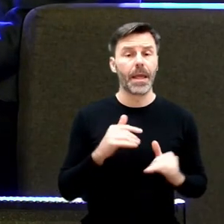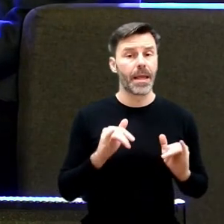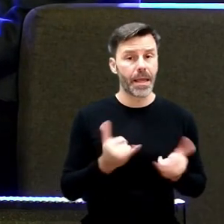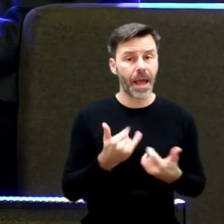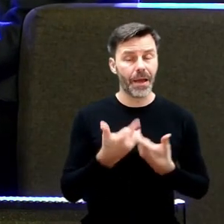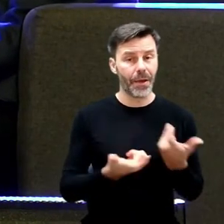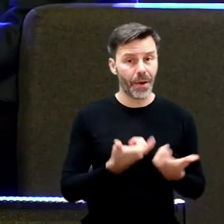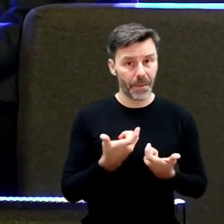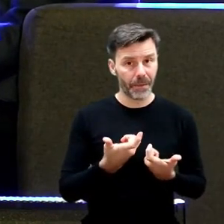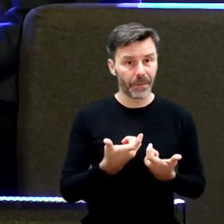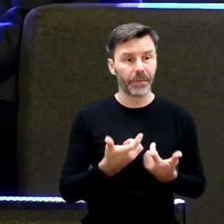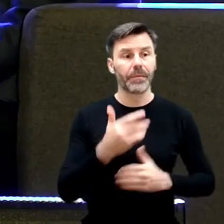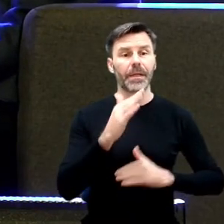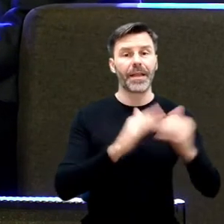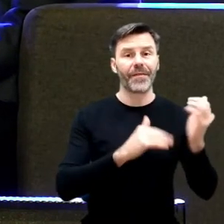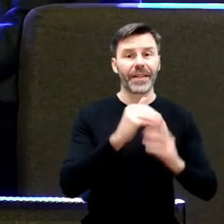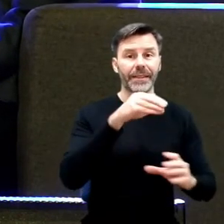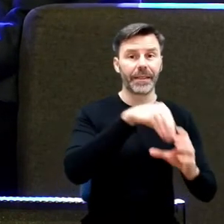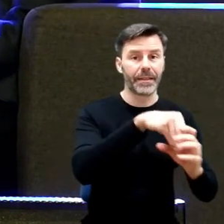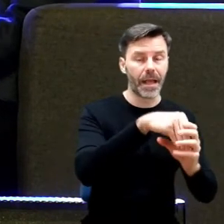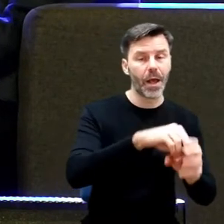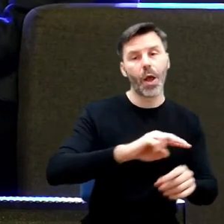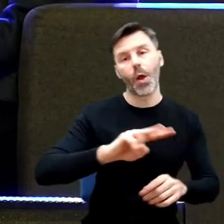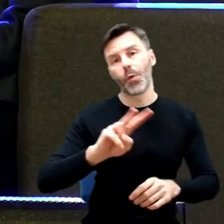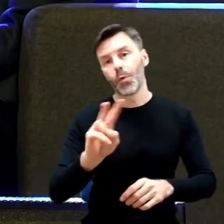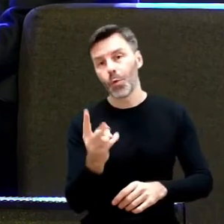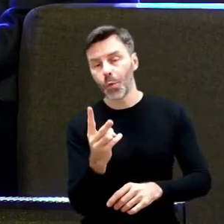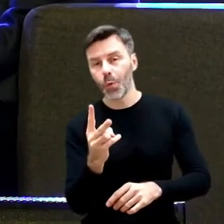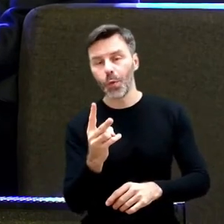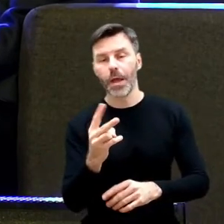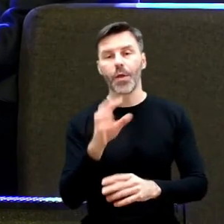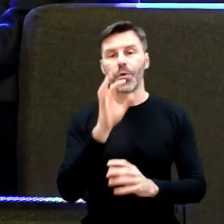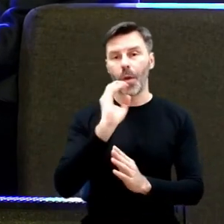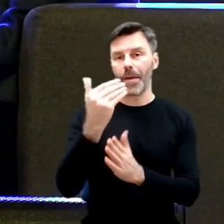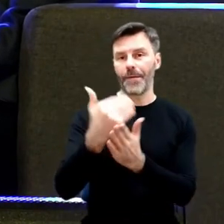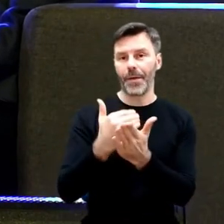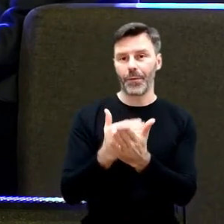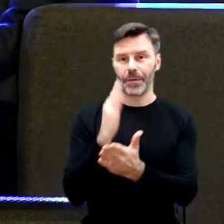poprzez tworzenie przyjaznych warunków do rozwoju mieszkalnictwa, to też teraz całkiem niedawno została przyjęta